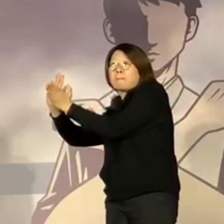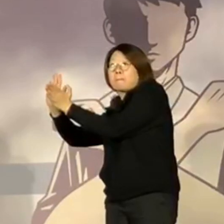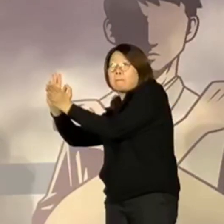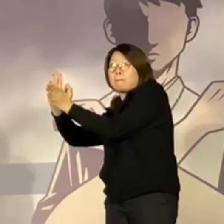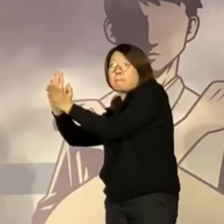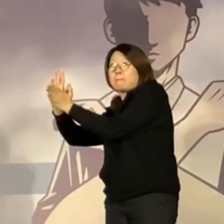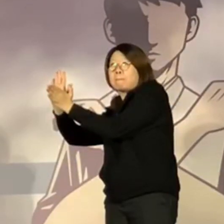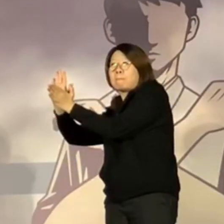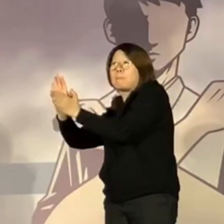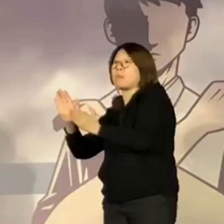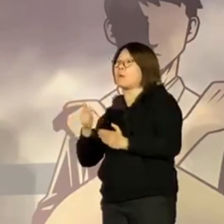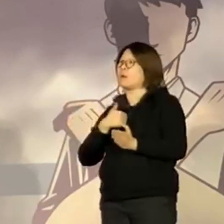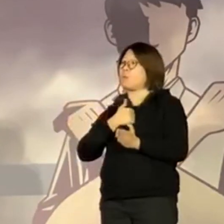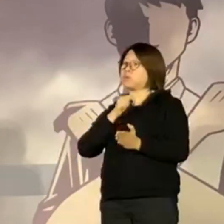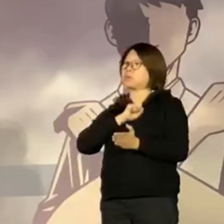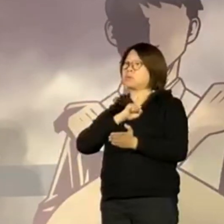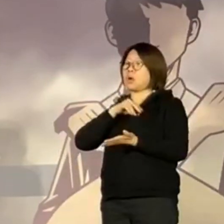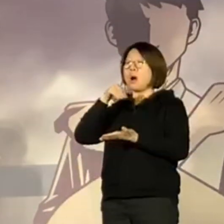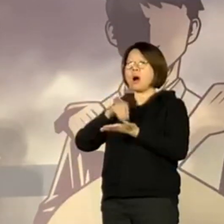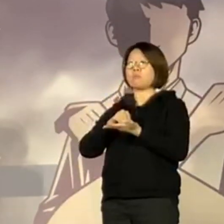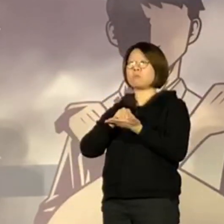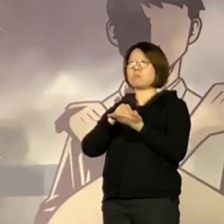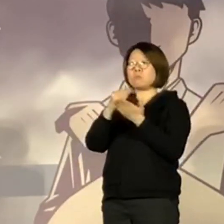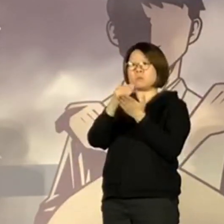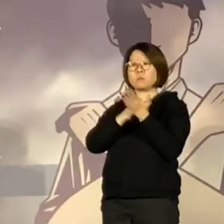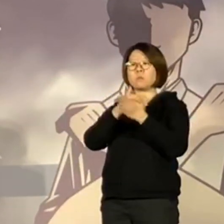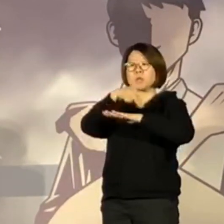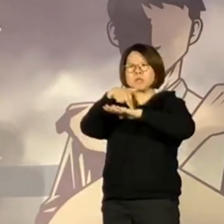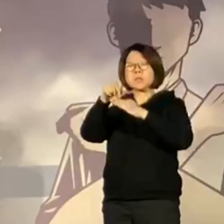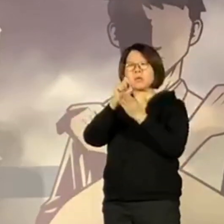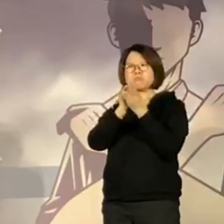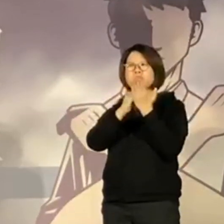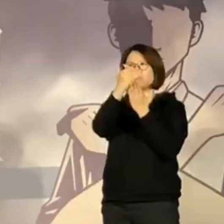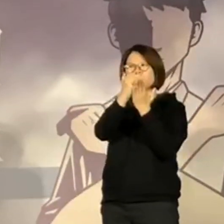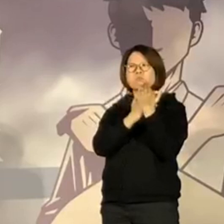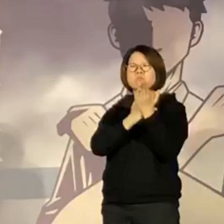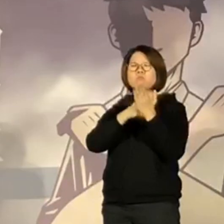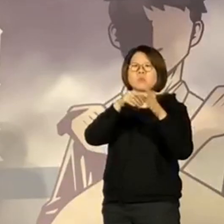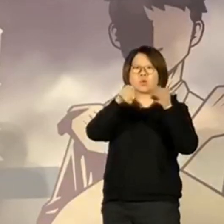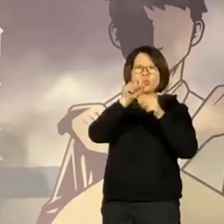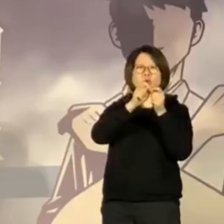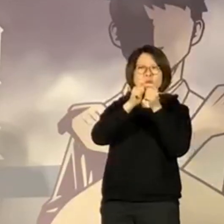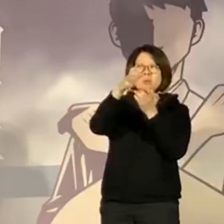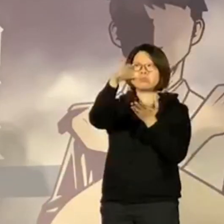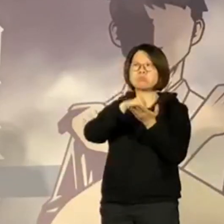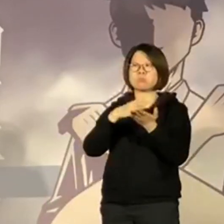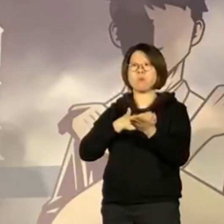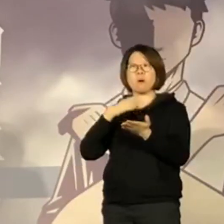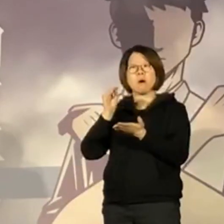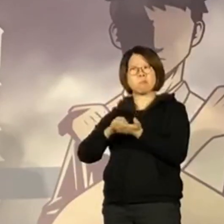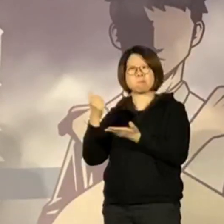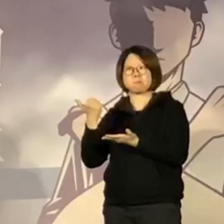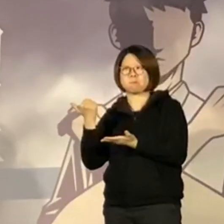但在今年 開學之後政府就用一個 暗渡陳倉的方法